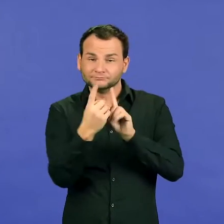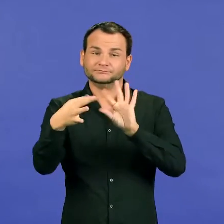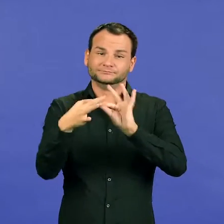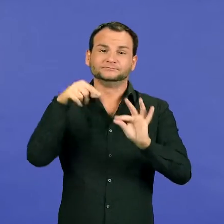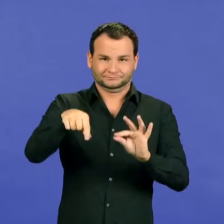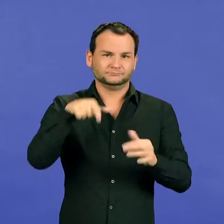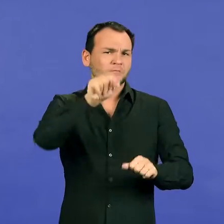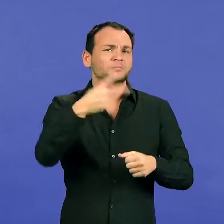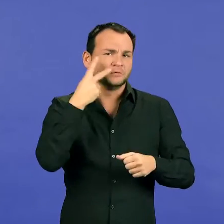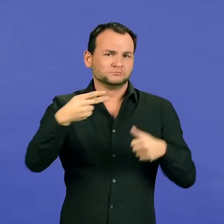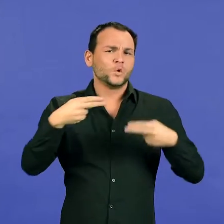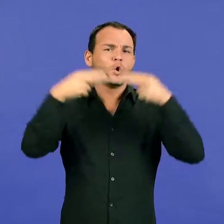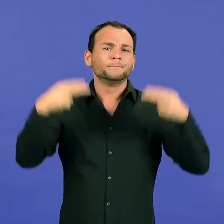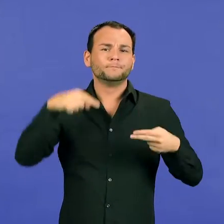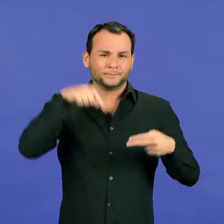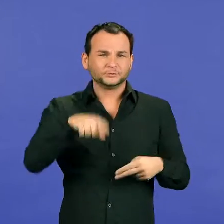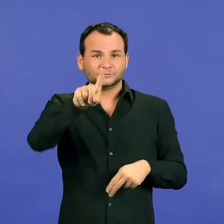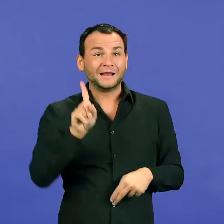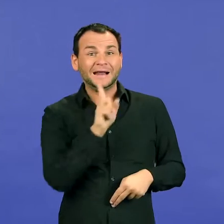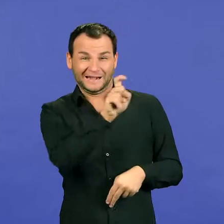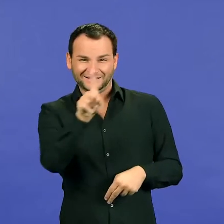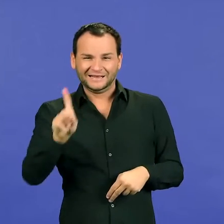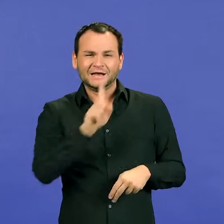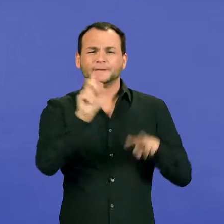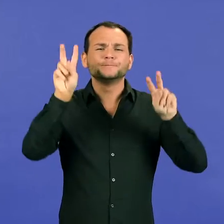aus der früheren Zeit berichten können,